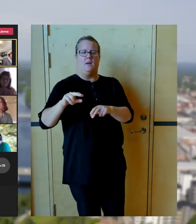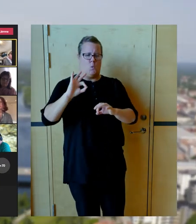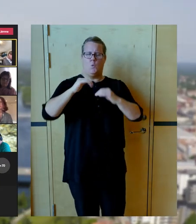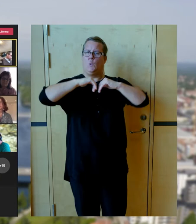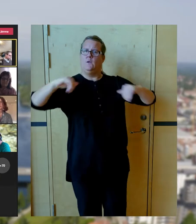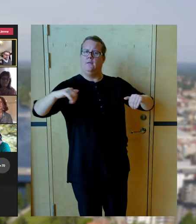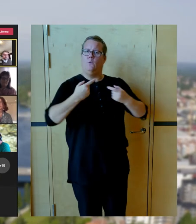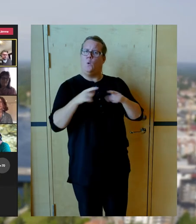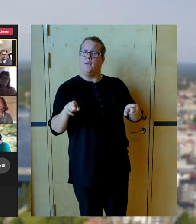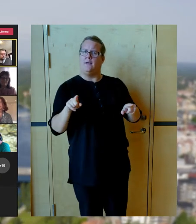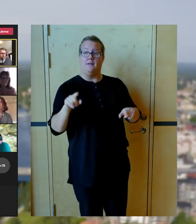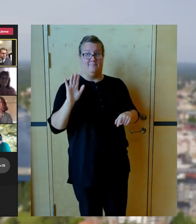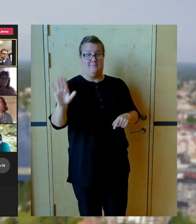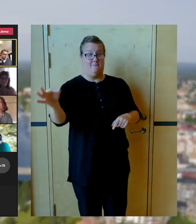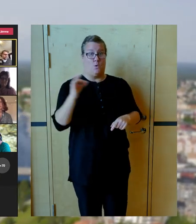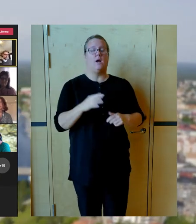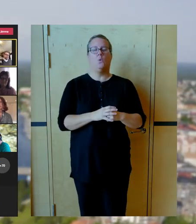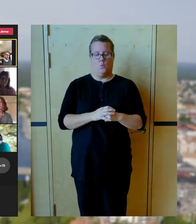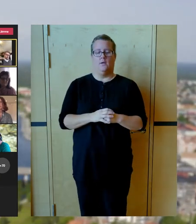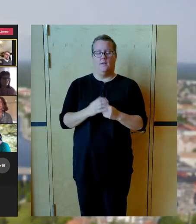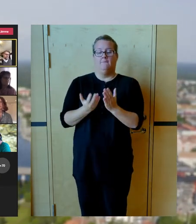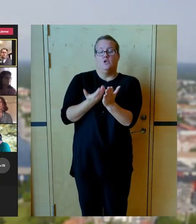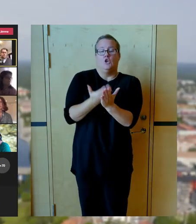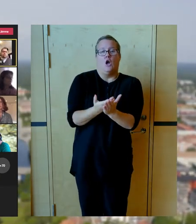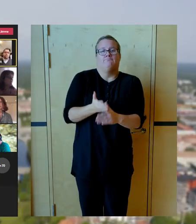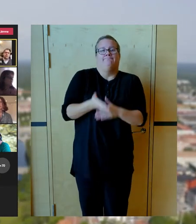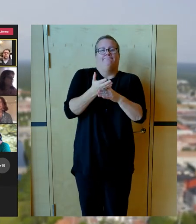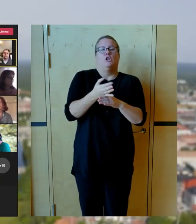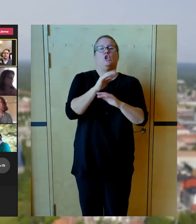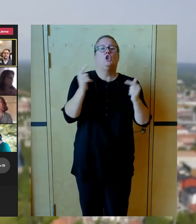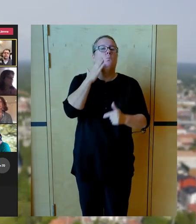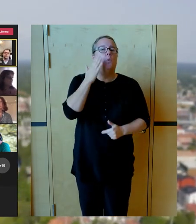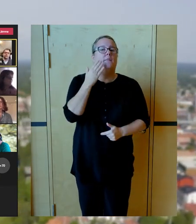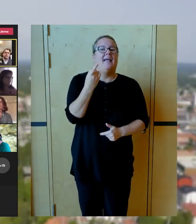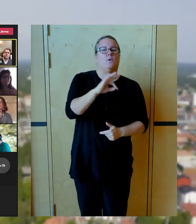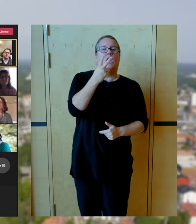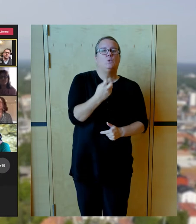Och så är det att förslaget att bygga ett nytt bord 120 platser bygger på underlag från tjänstemannaorganisationen